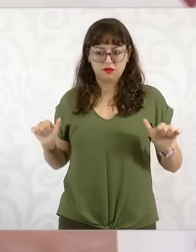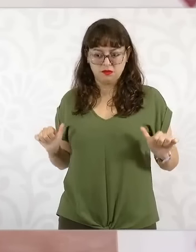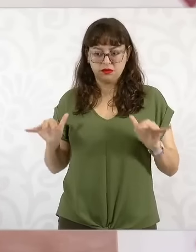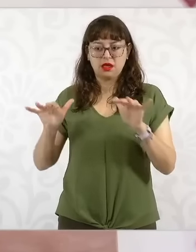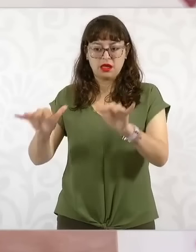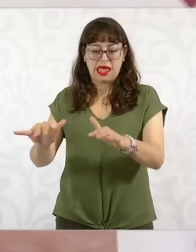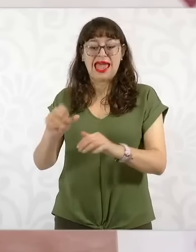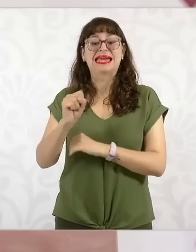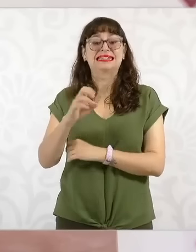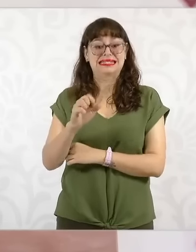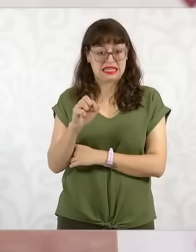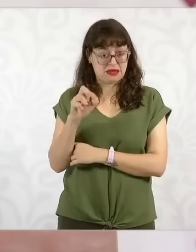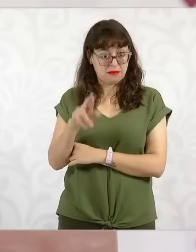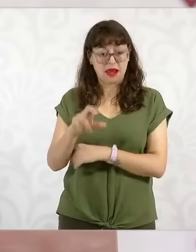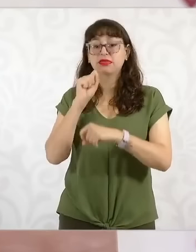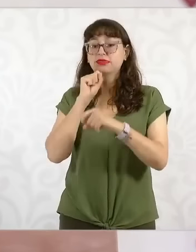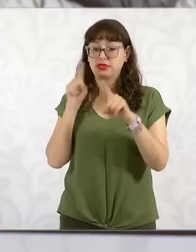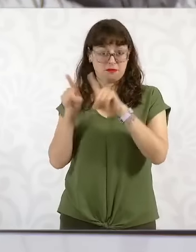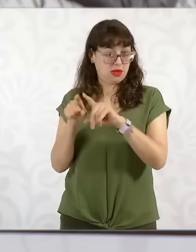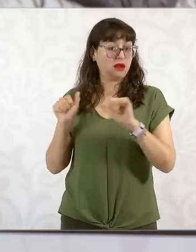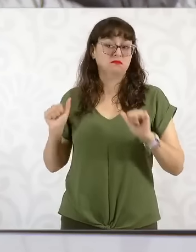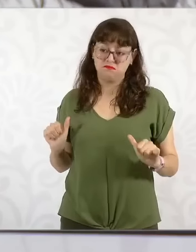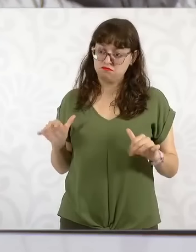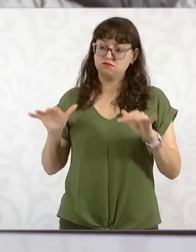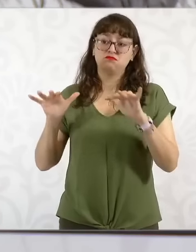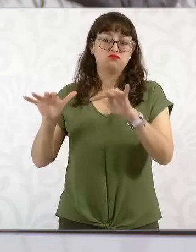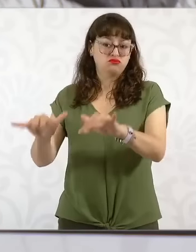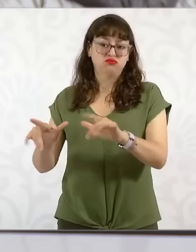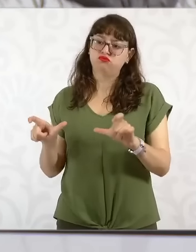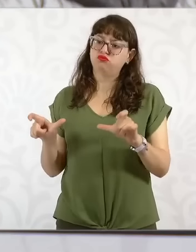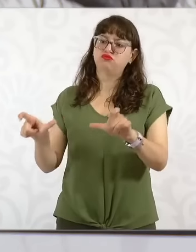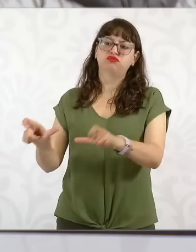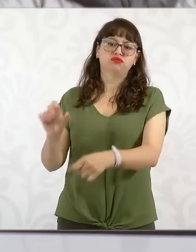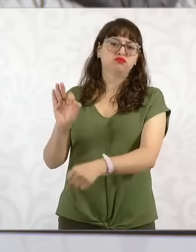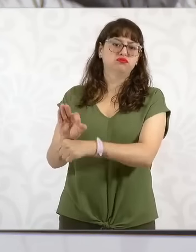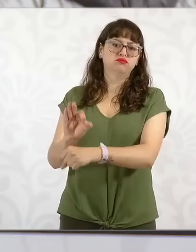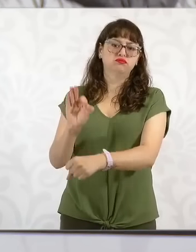mantiene un despliegue permanente en el estado junto con la Secretaría de Seguridad y Protección